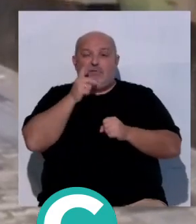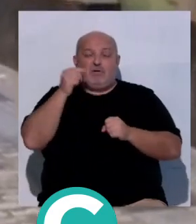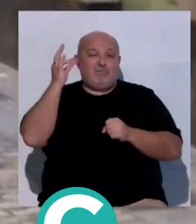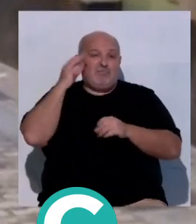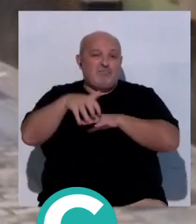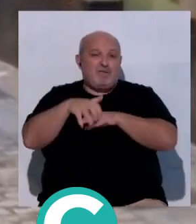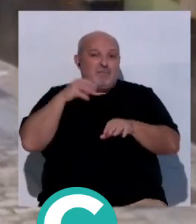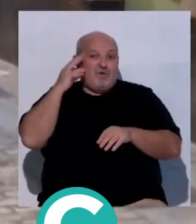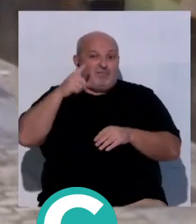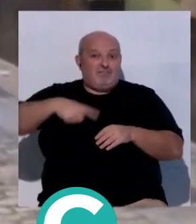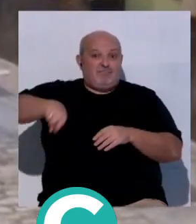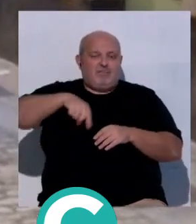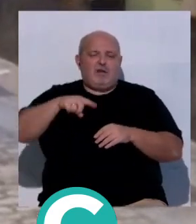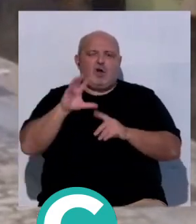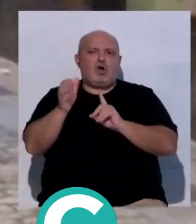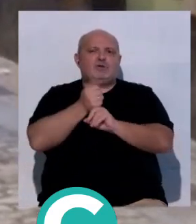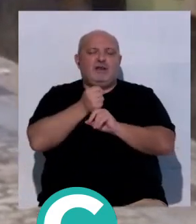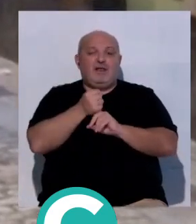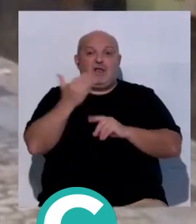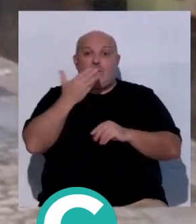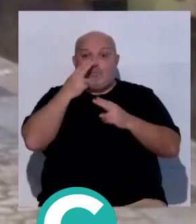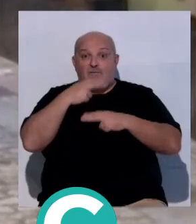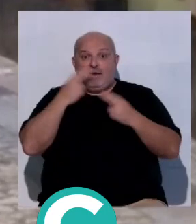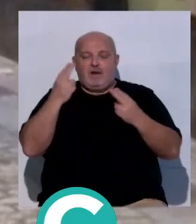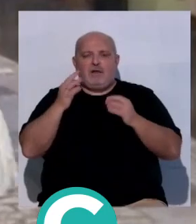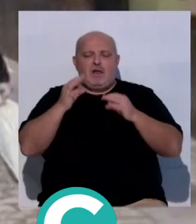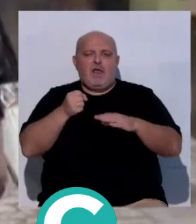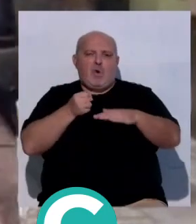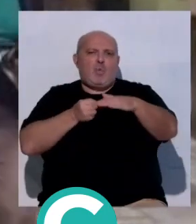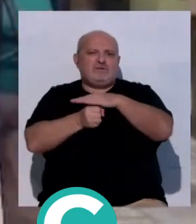feminizado quienes consiguen que la escuela pública sea inclusiva quienes consiguen que